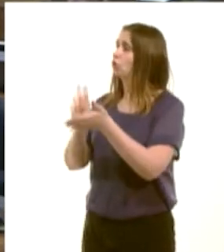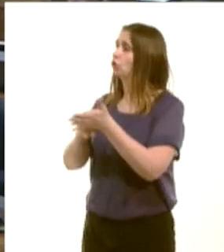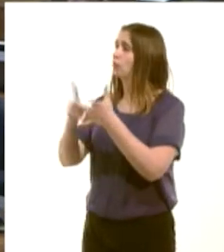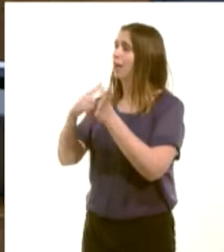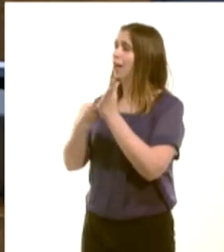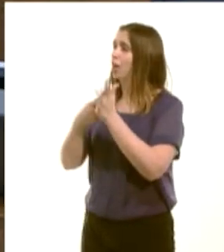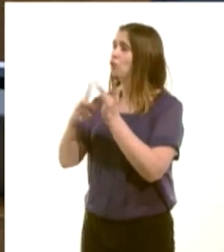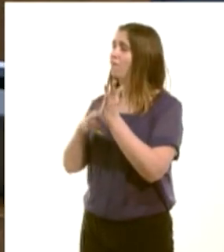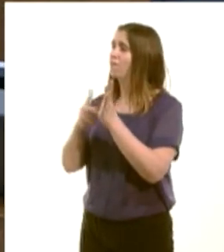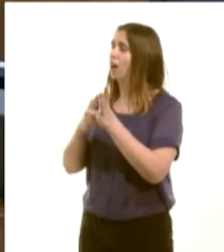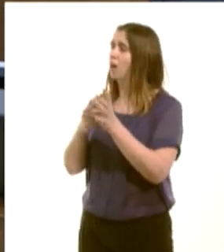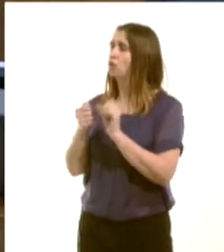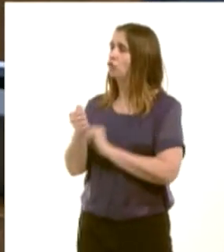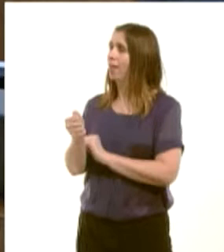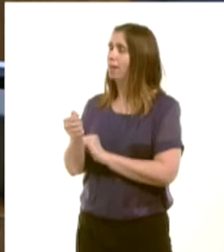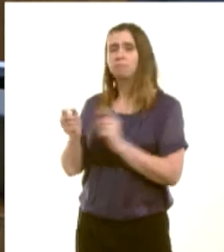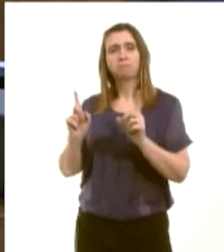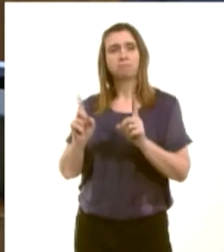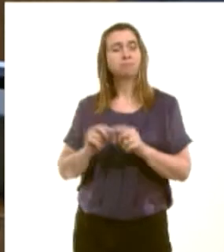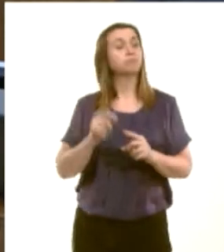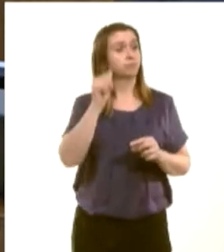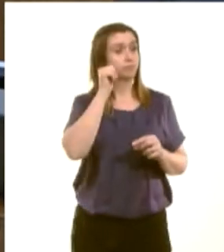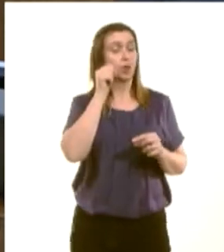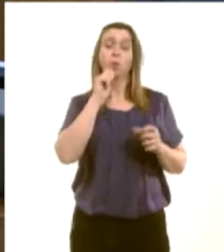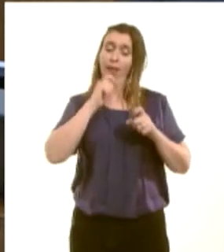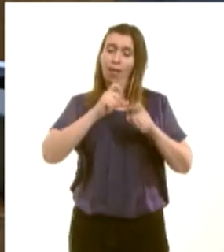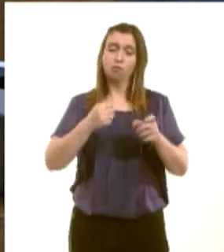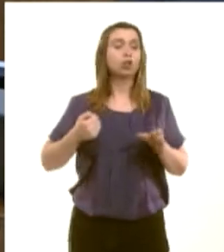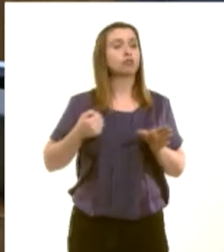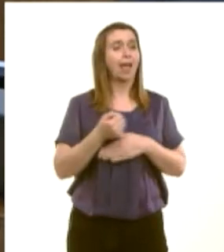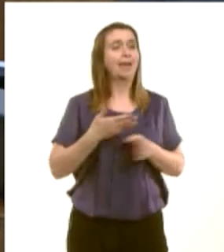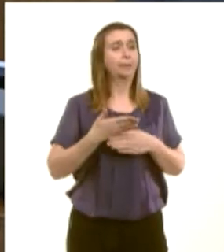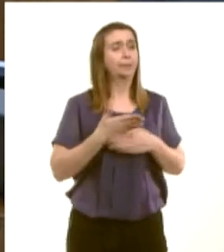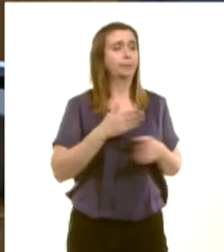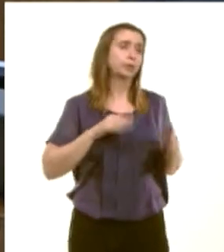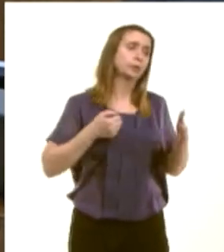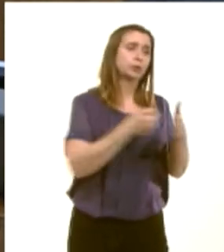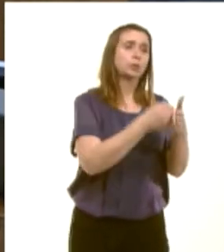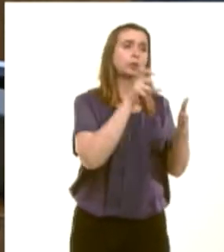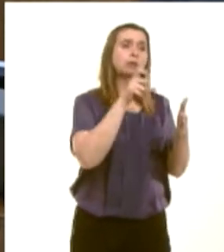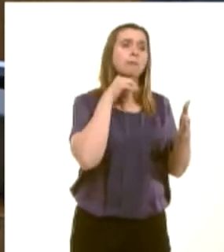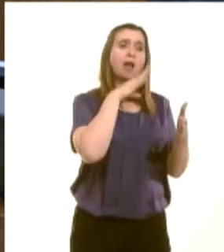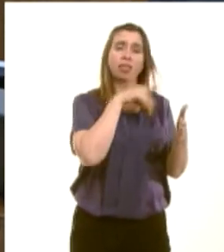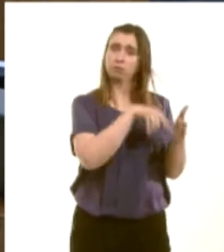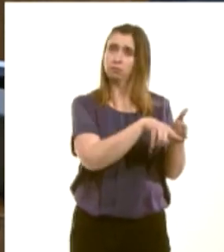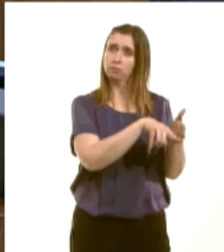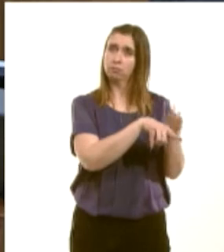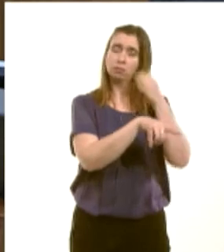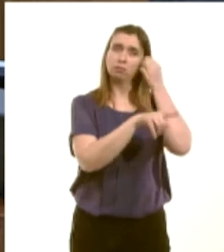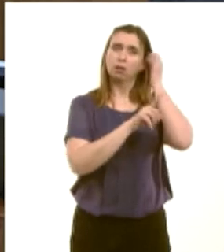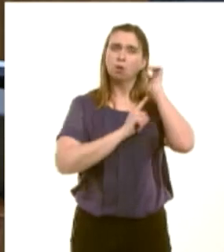gofio bod y trenau eu hunain ynó. Wel, beth rydym niín erfyn yw y bydd trÍn yn cael